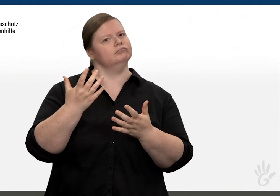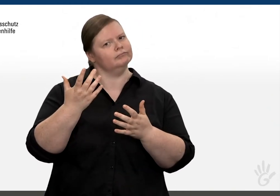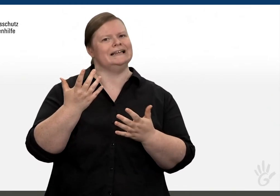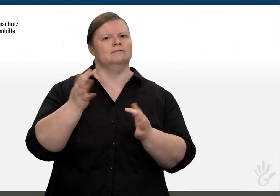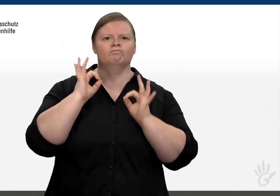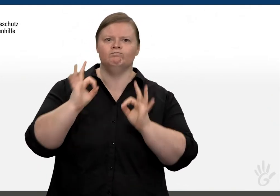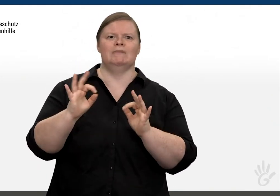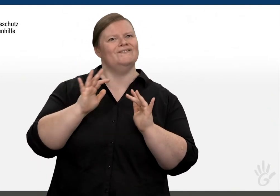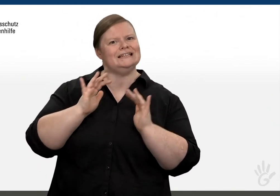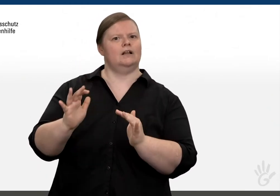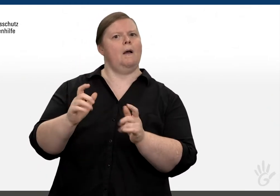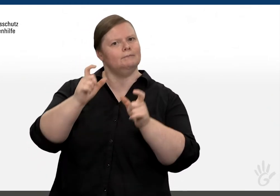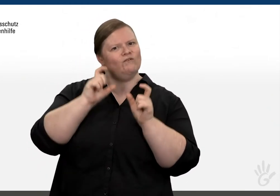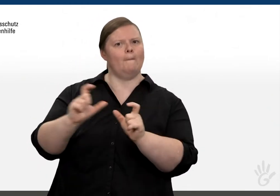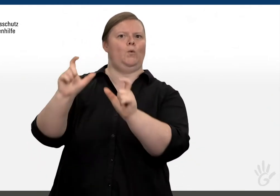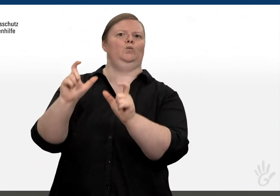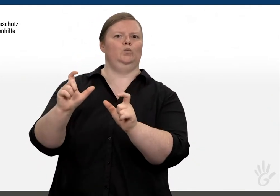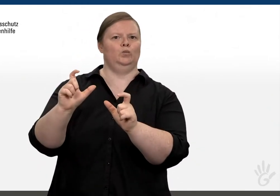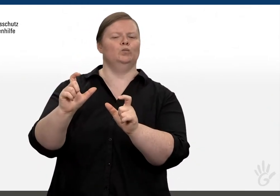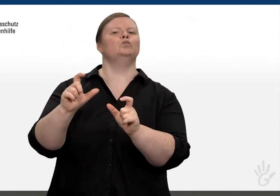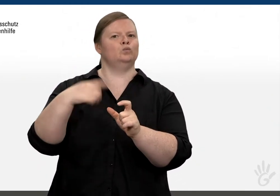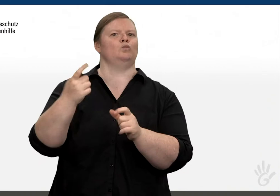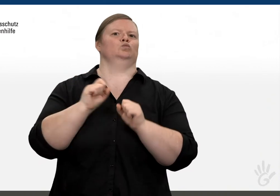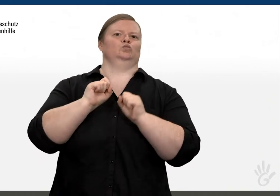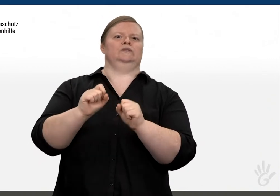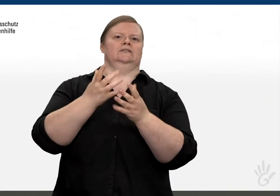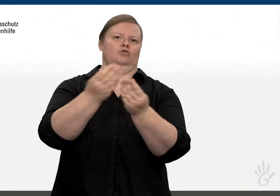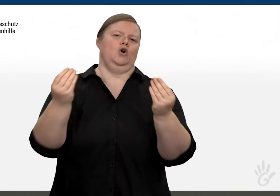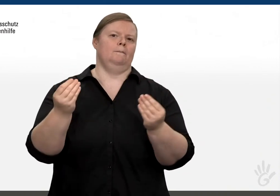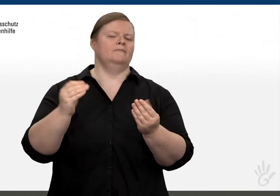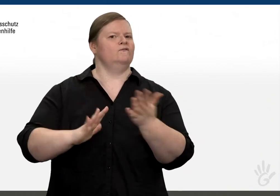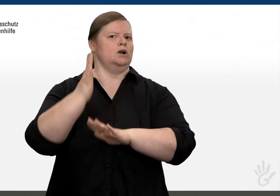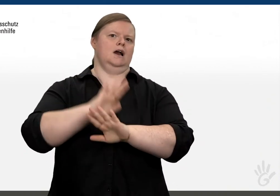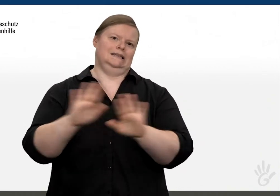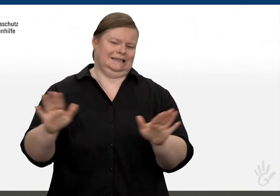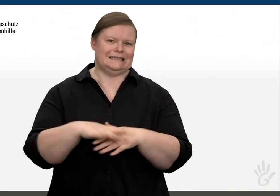um effektiv vorzubeugen und sich zu schützen.